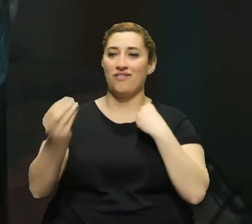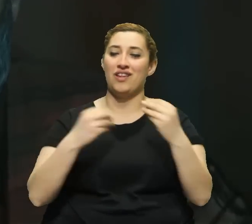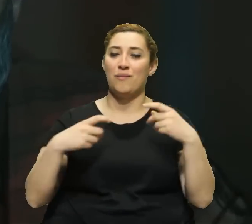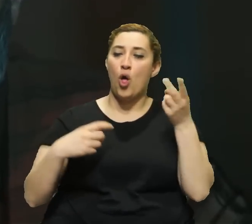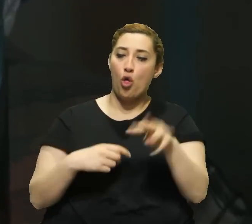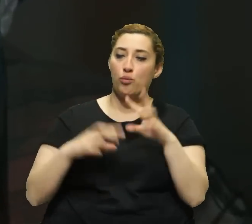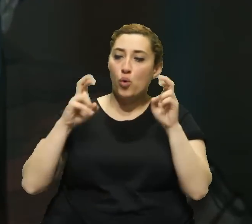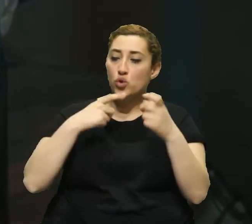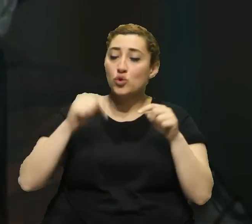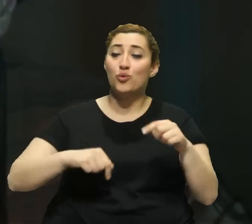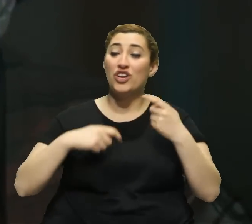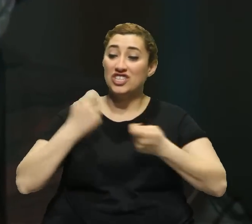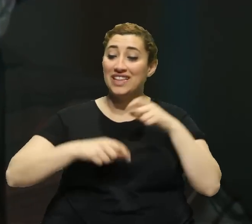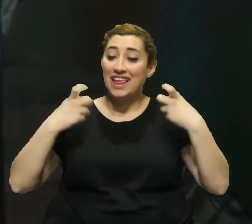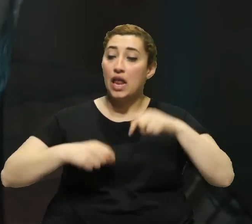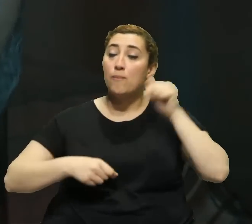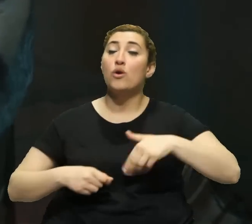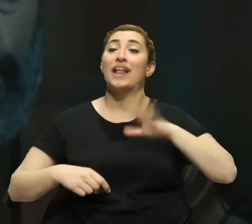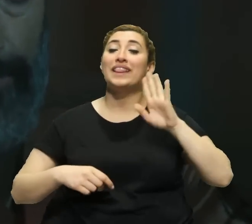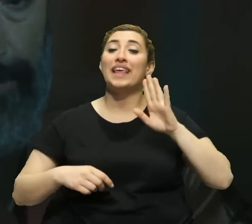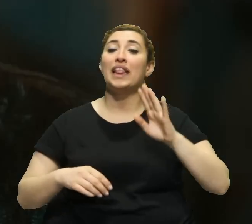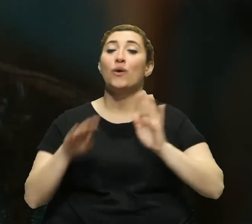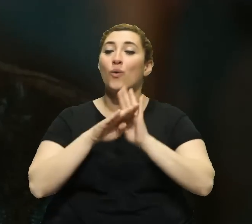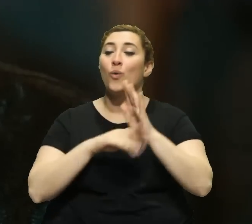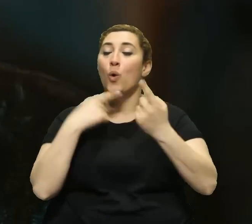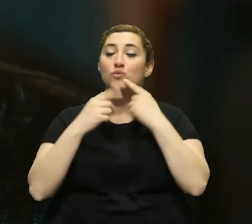Bu işin ne yeri bura, ne de üslubu bu.